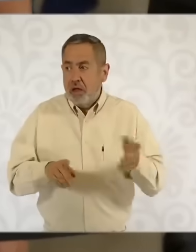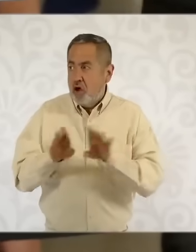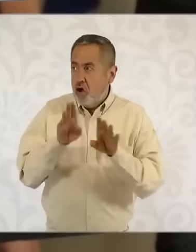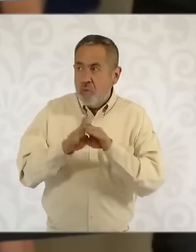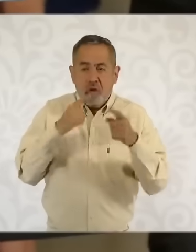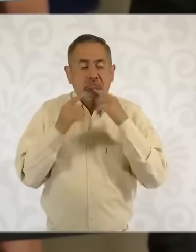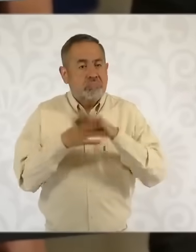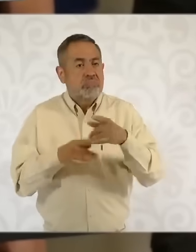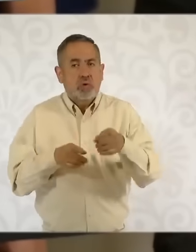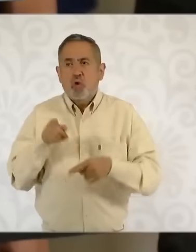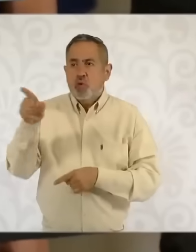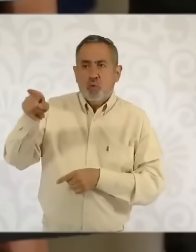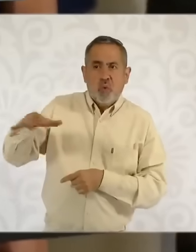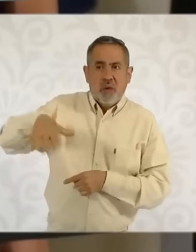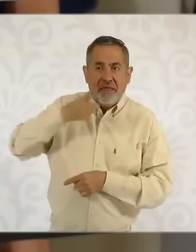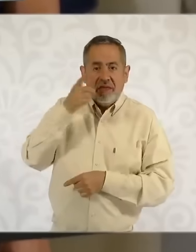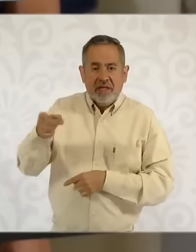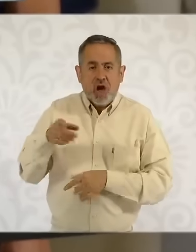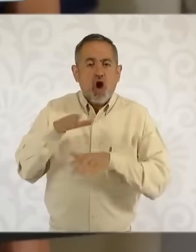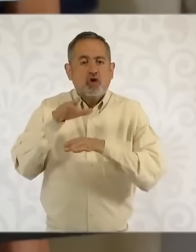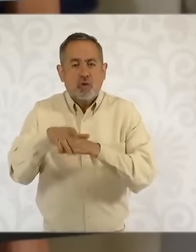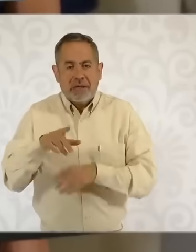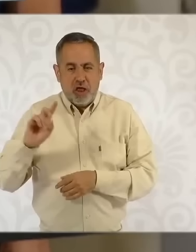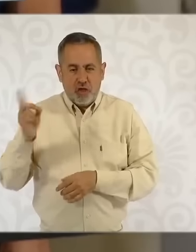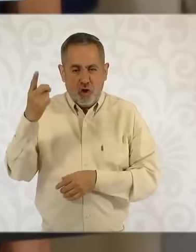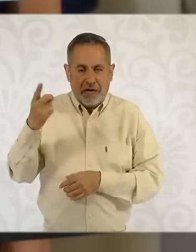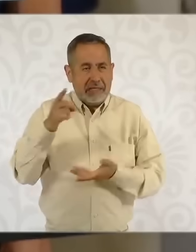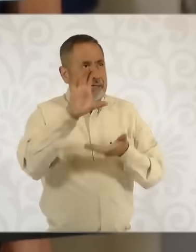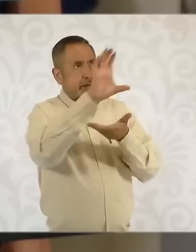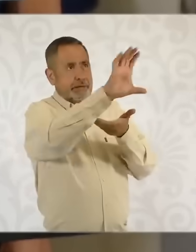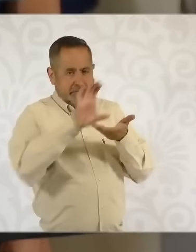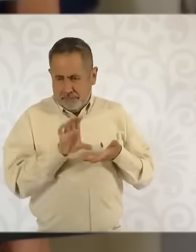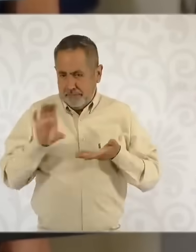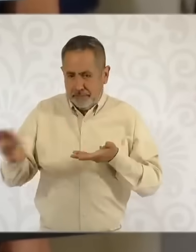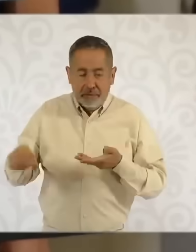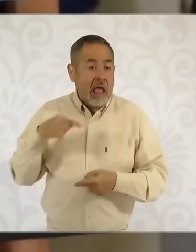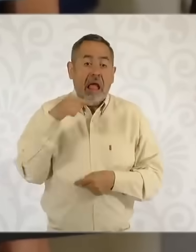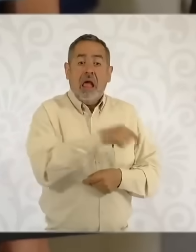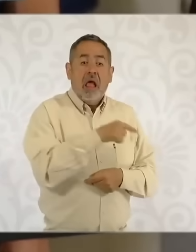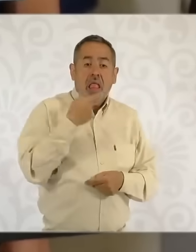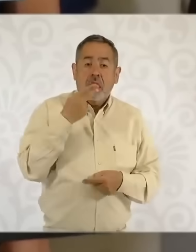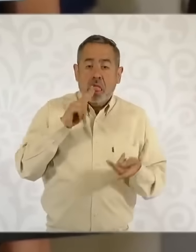lo que usted dijo sobre lo de las remesas lo están usando pues prácticamente en su contra